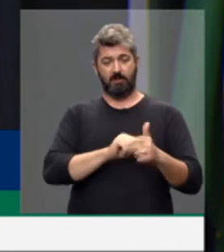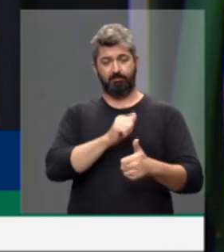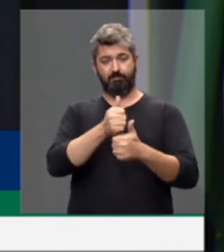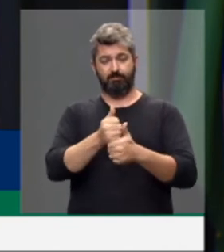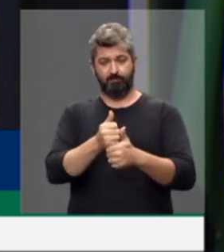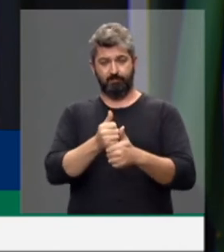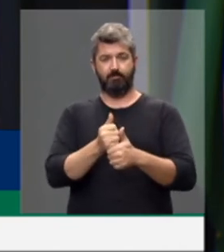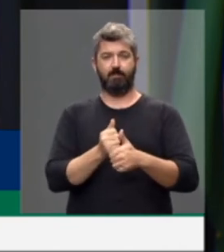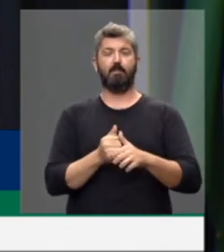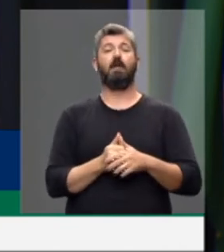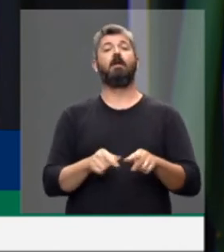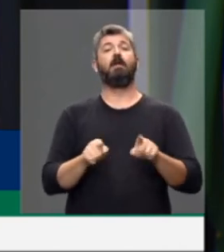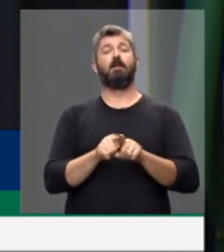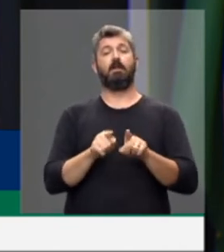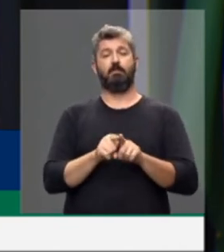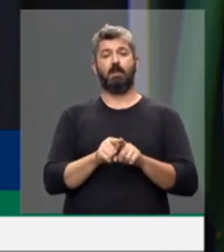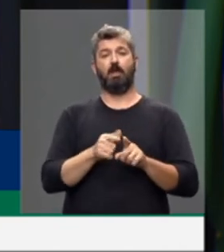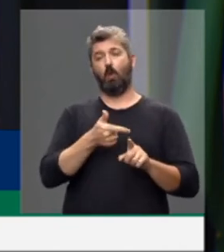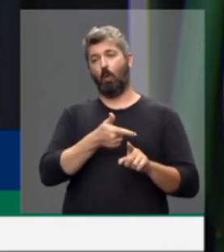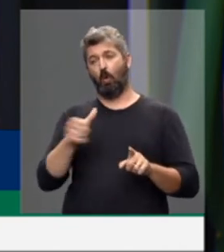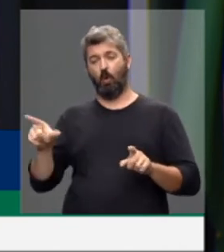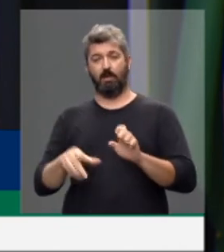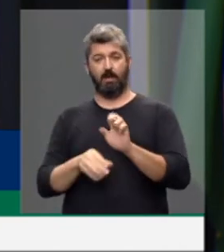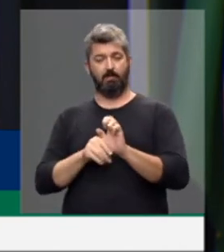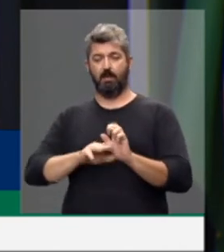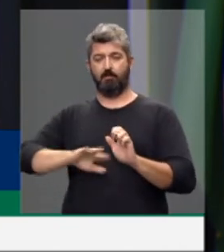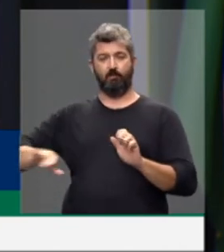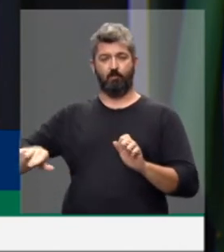93, 94, 124, 183, 192, 199, ACOLHIDAS PARCIALMENTE OU INTEGRALMENTE NA PALMA DO PROJETO DE LEI DE CONVERSÃO